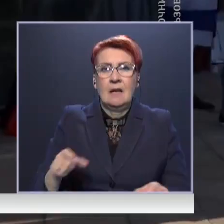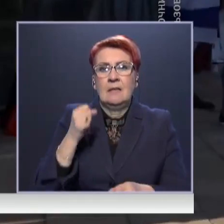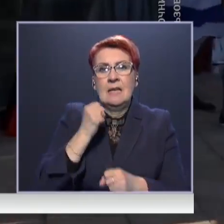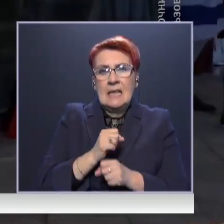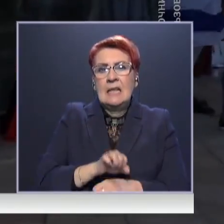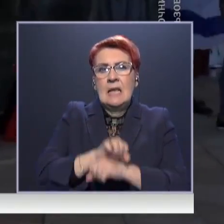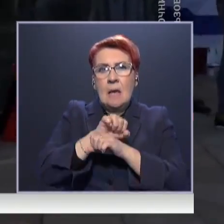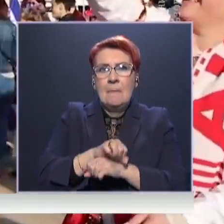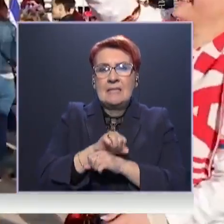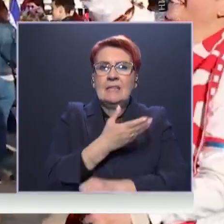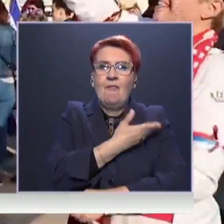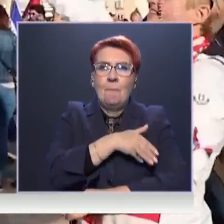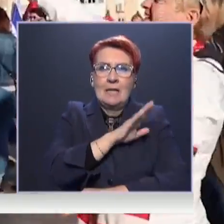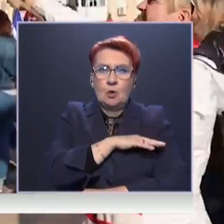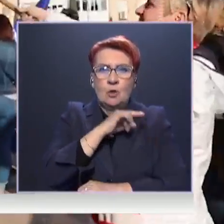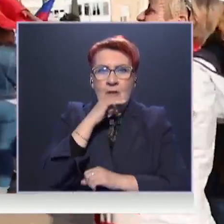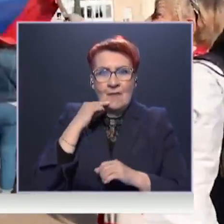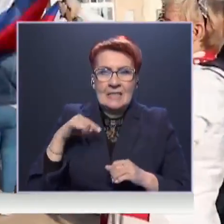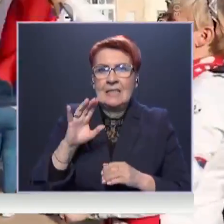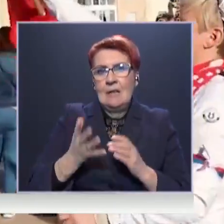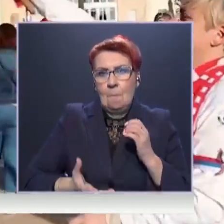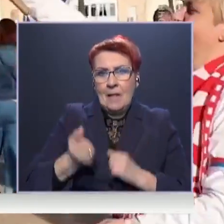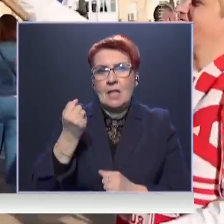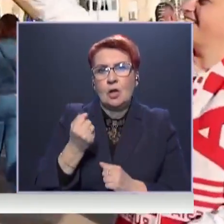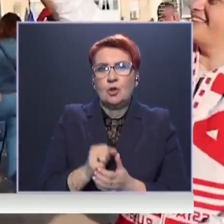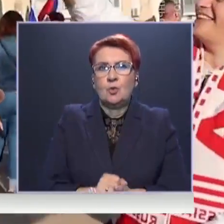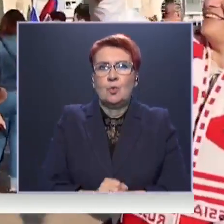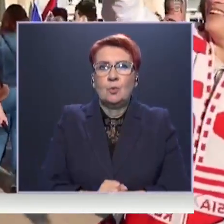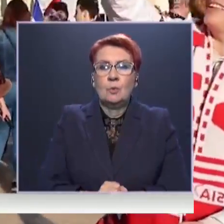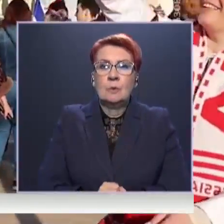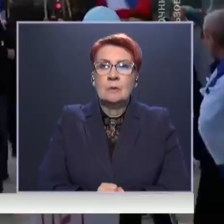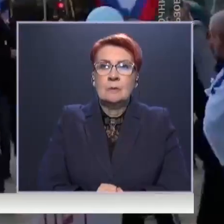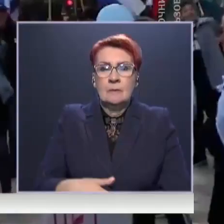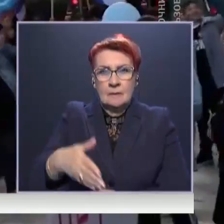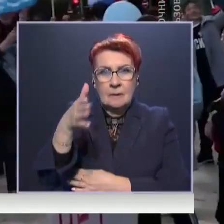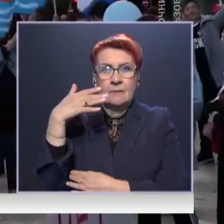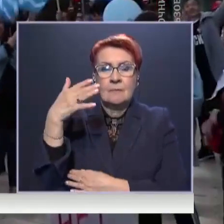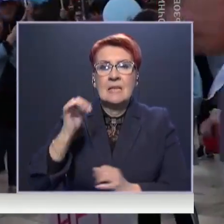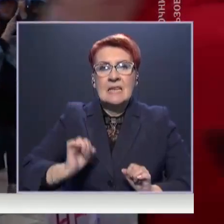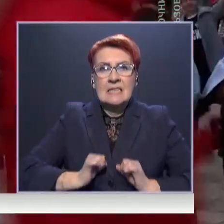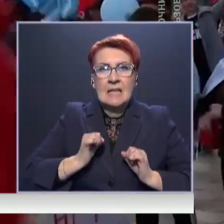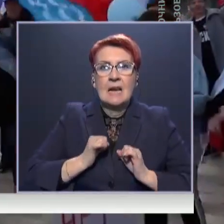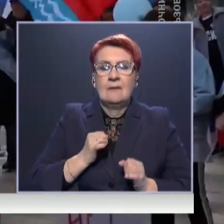мы стараемся под сердцем очень переживаем и очень